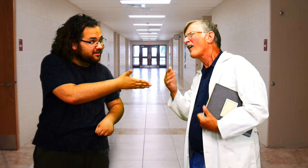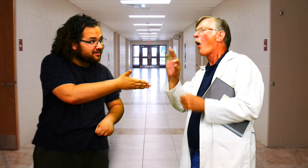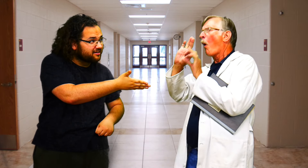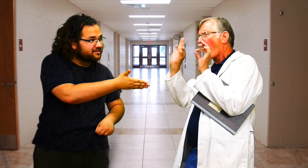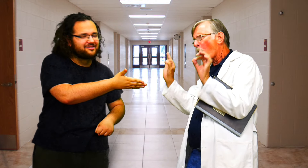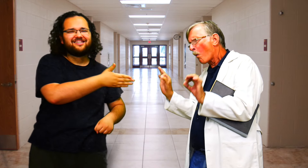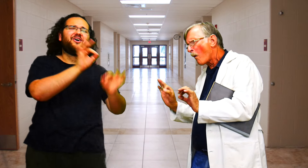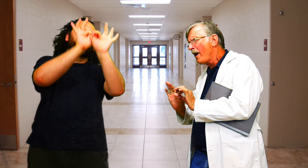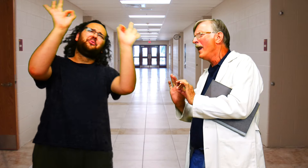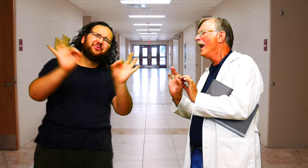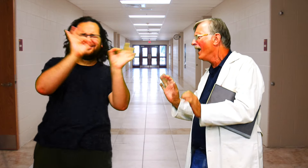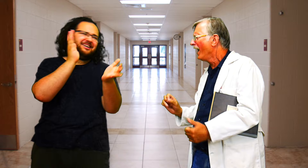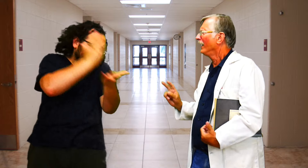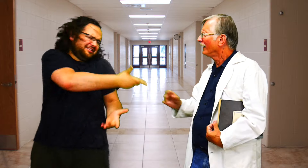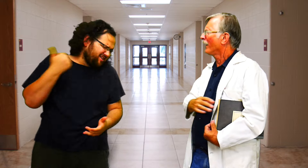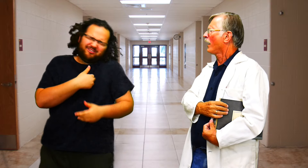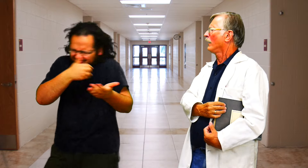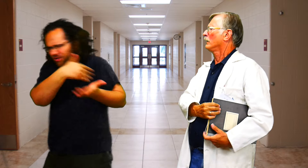Nie, tylko ogólną... - Ogólną... Nie, czyli się nie znasz.